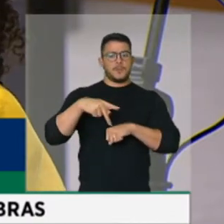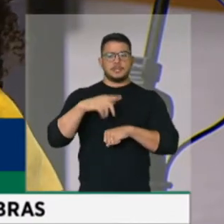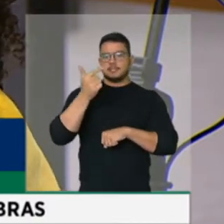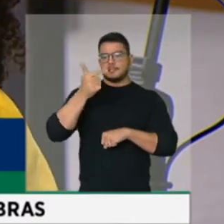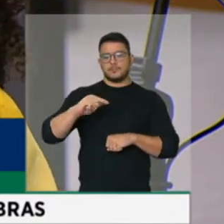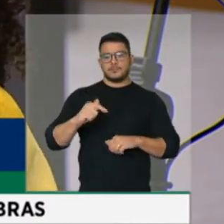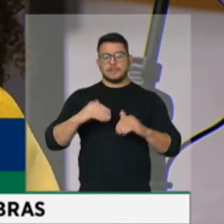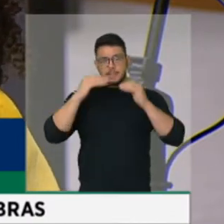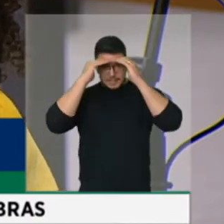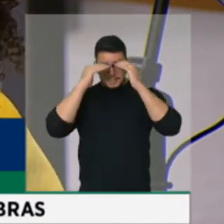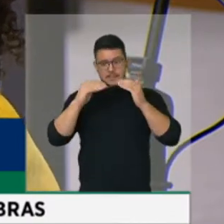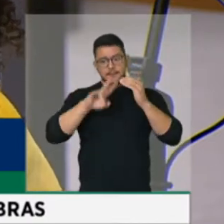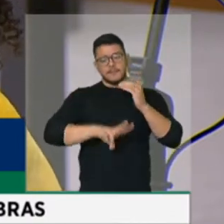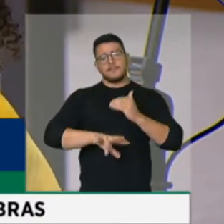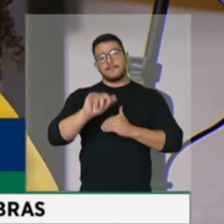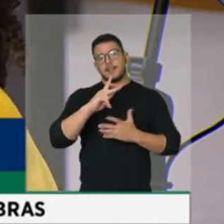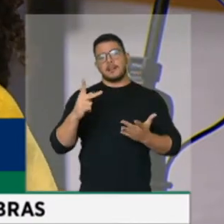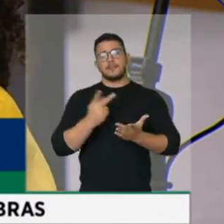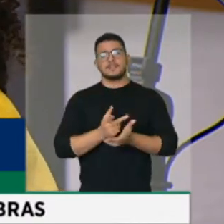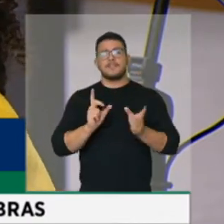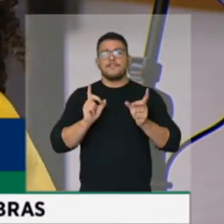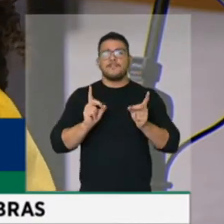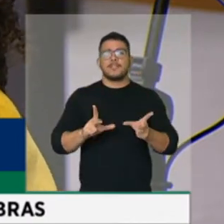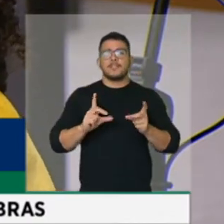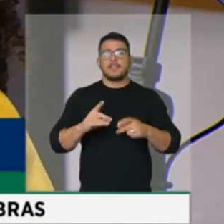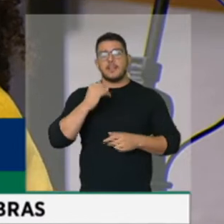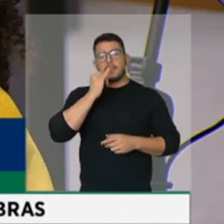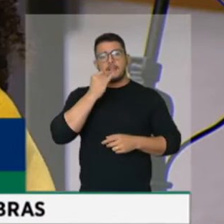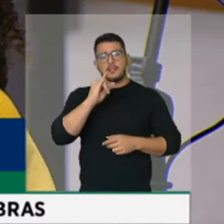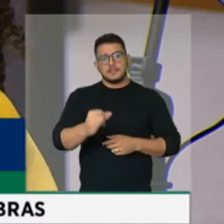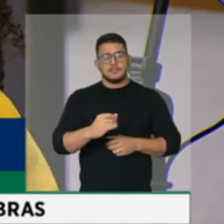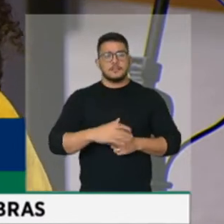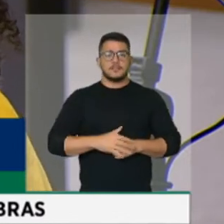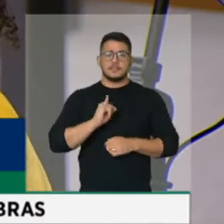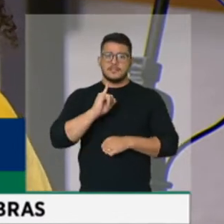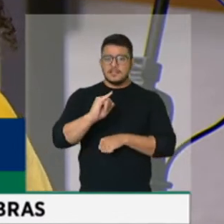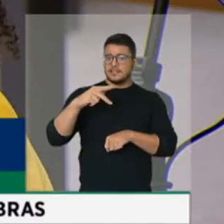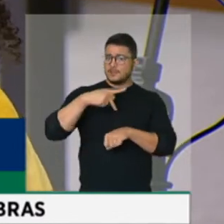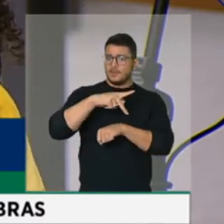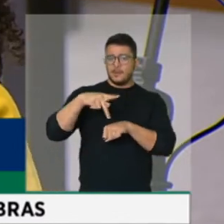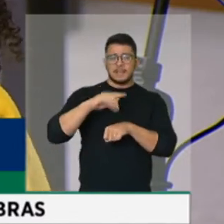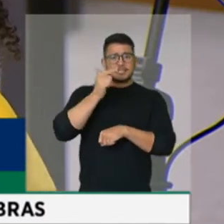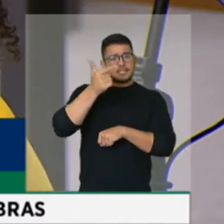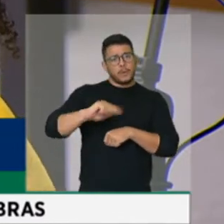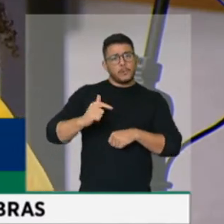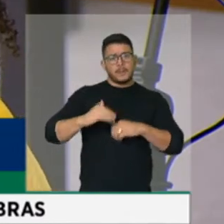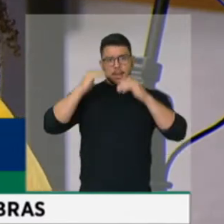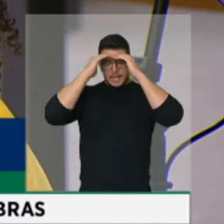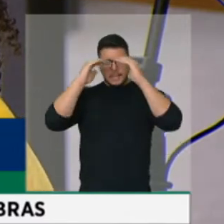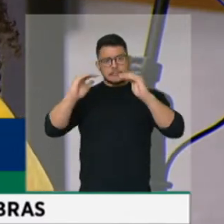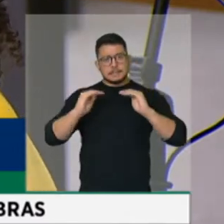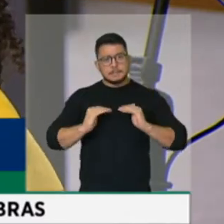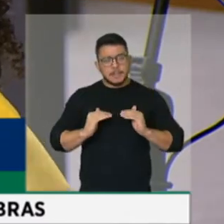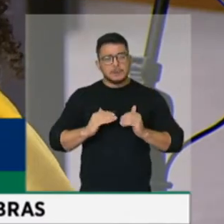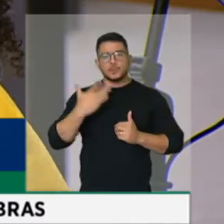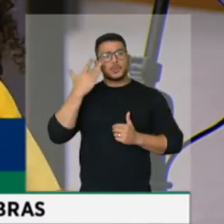AMAPÁFOI UMA EMPRESA PÚ BLICA, A ELETROBRAS QUE O GOVERNO E PARTE DESTE PARLAMENTO AGORA QUER PRIVATIZAR. SÓ UM PAÍS QUE